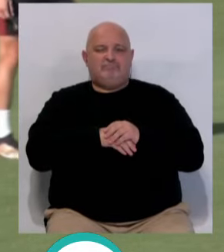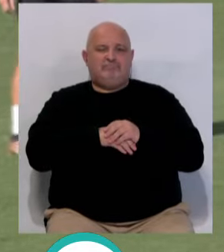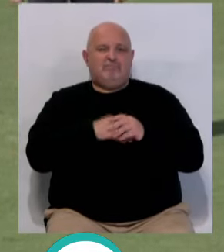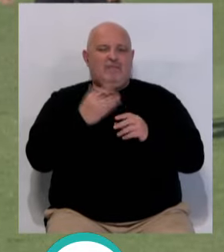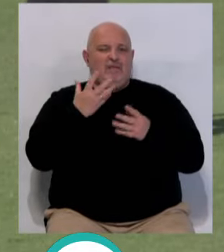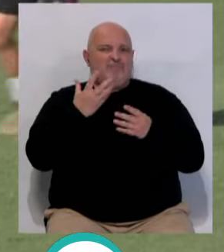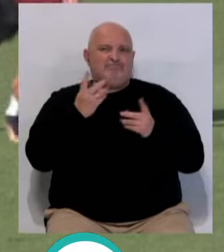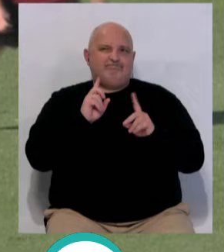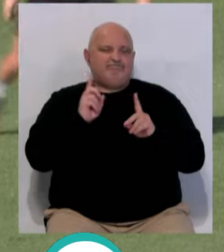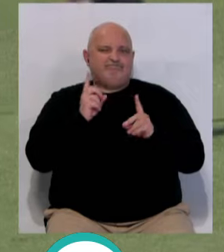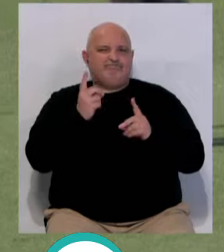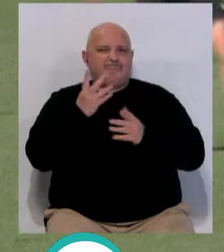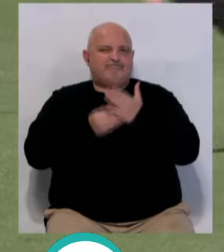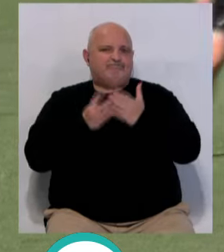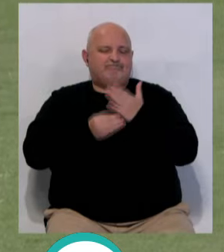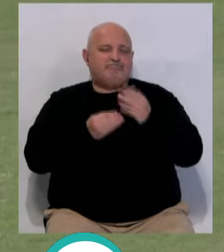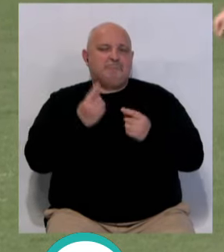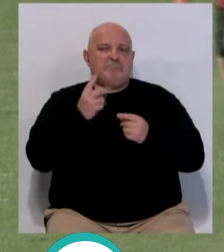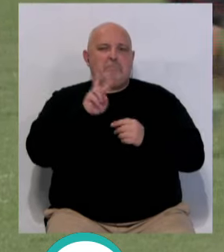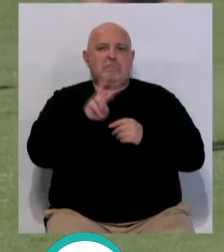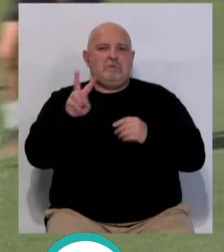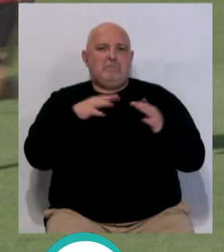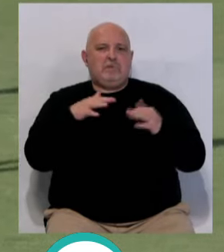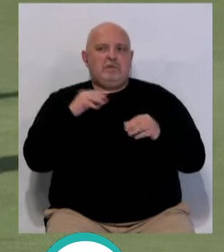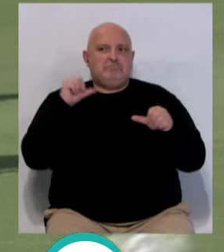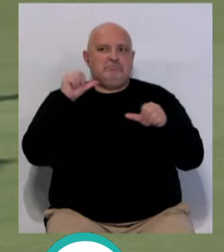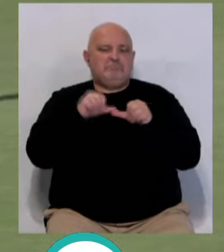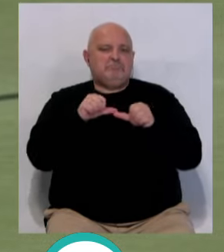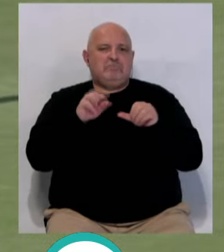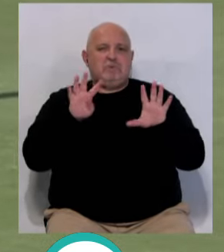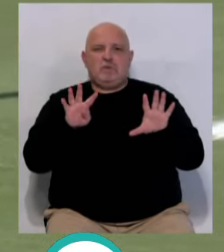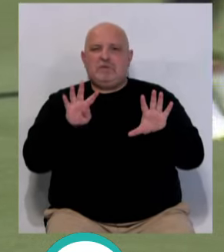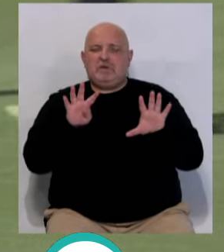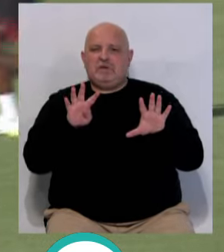gol no yo yo creo que ha jugado en 22 partidos esta temporada nueve Me parece que de titular y